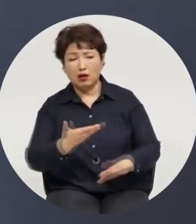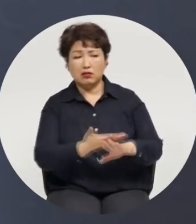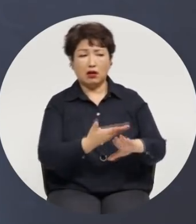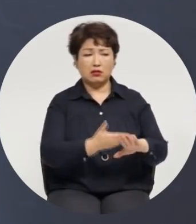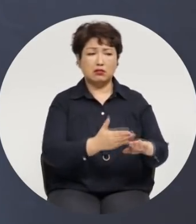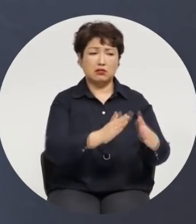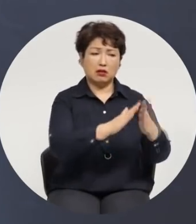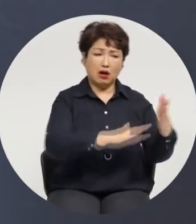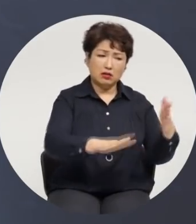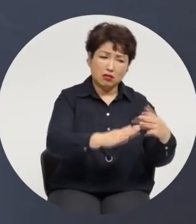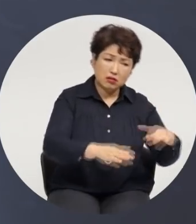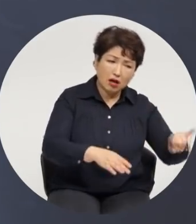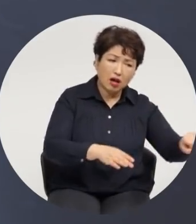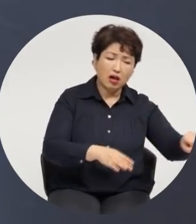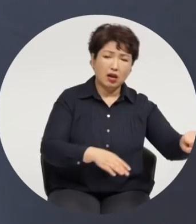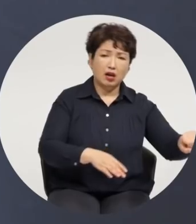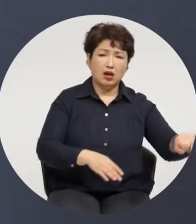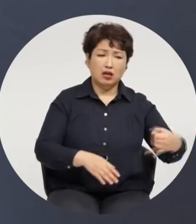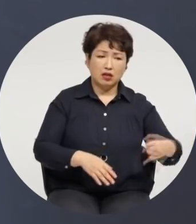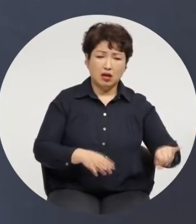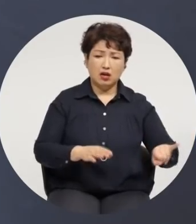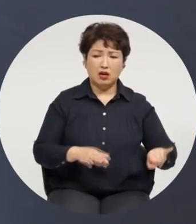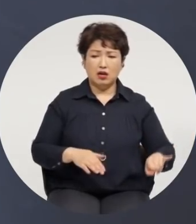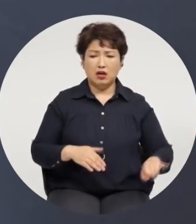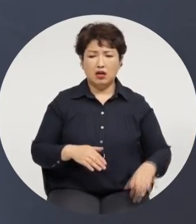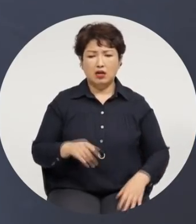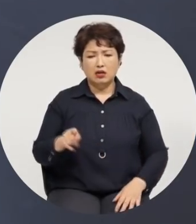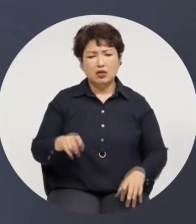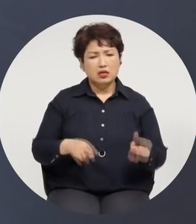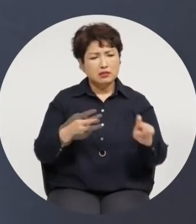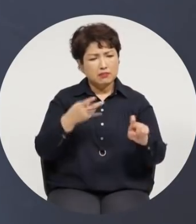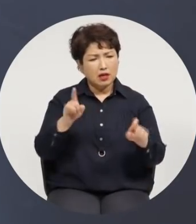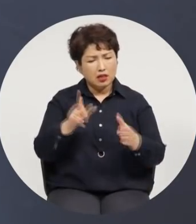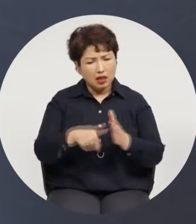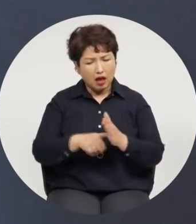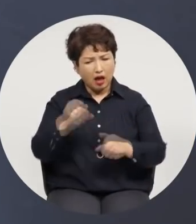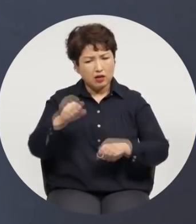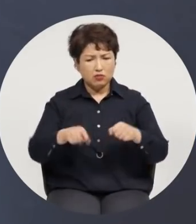이 나이 아이들이 이렇게 행동하는 게 옳지 않다고 여겨지면